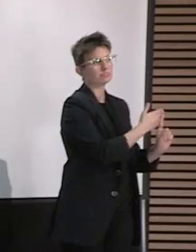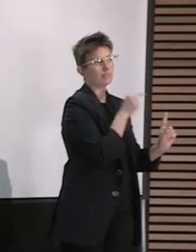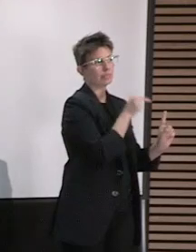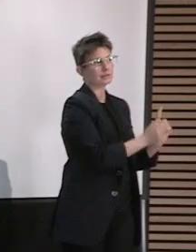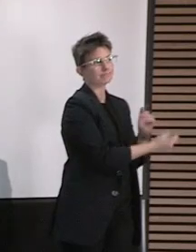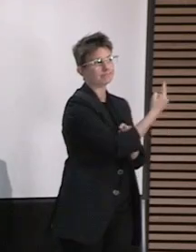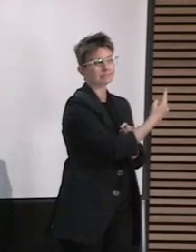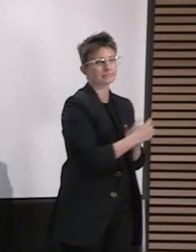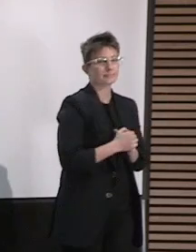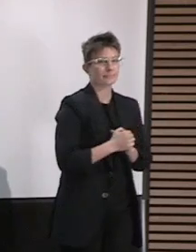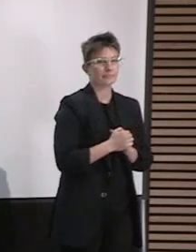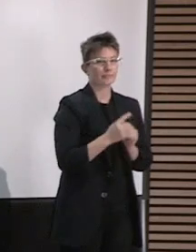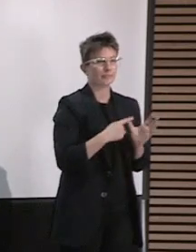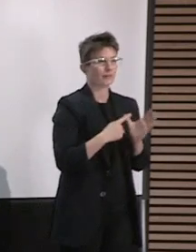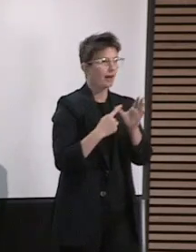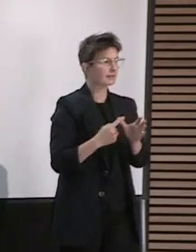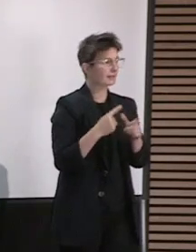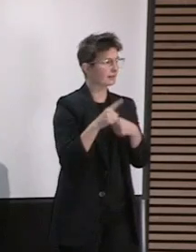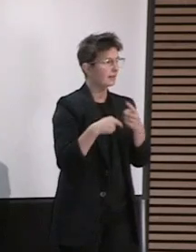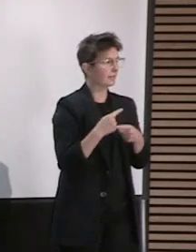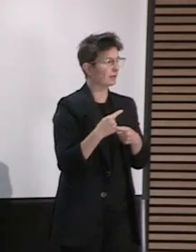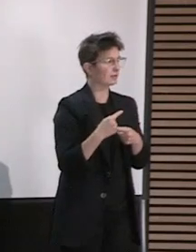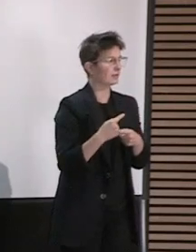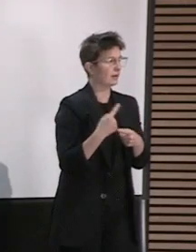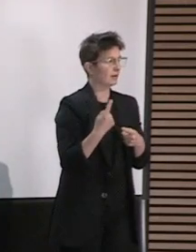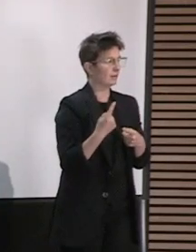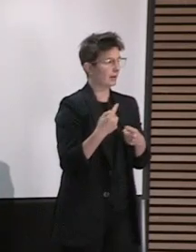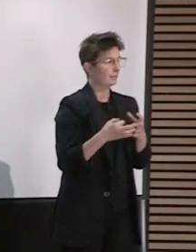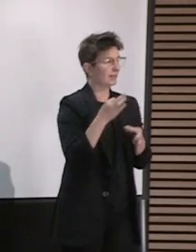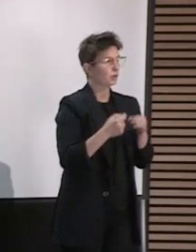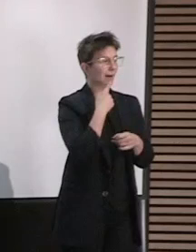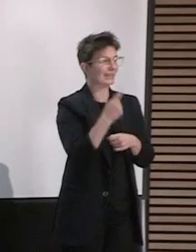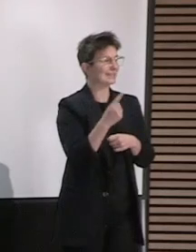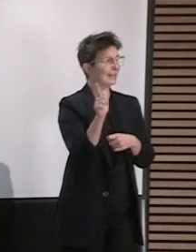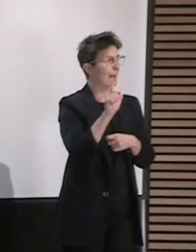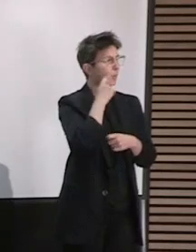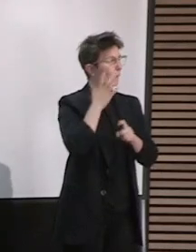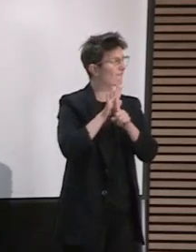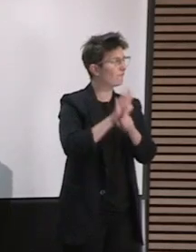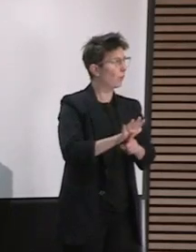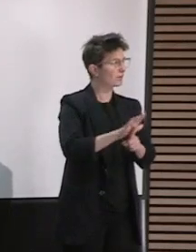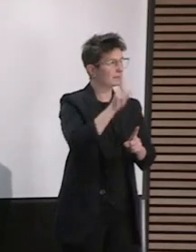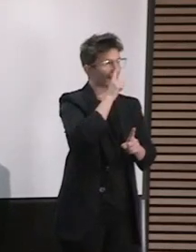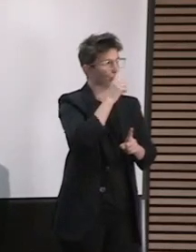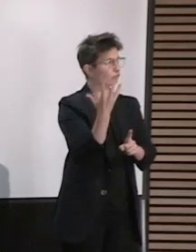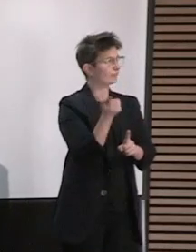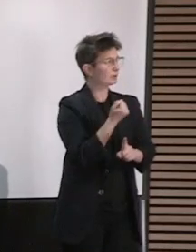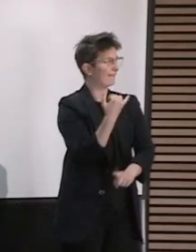Ka whakaaroaro a Aotearoa mo tera. Kei te whakahaerehia he panui e kii ana te Reipa Ka